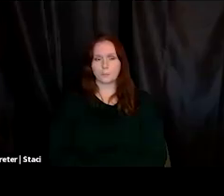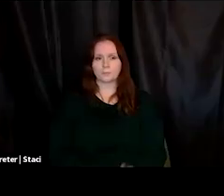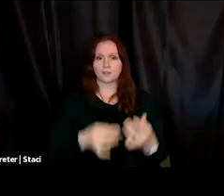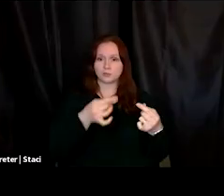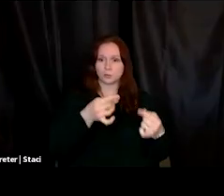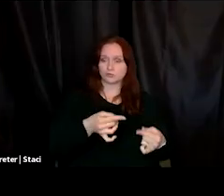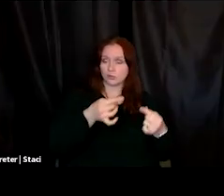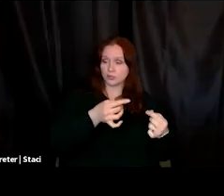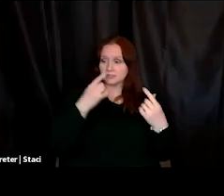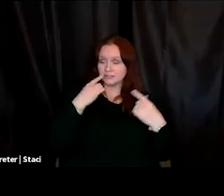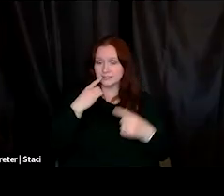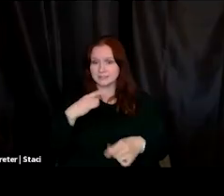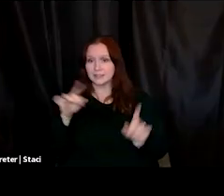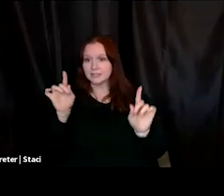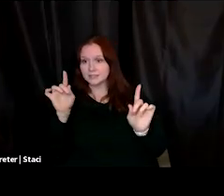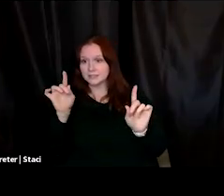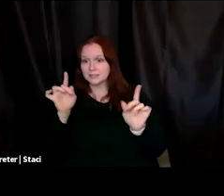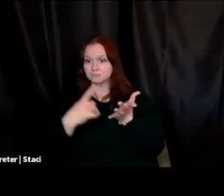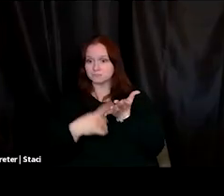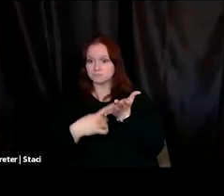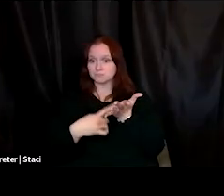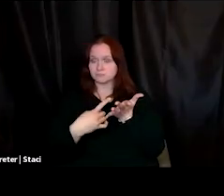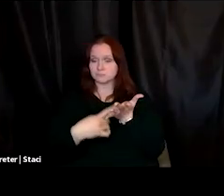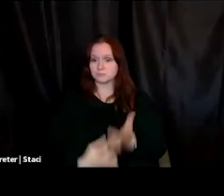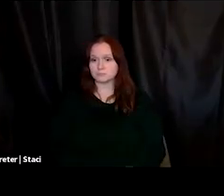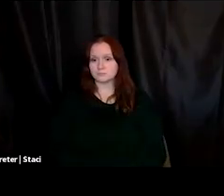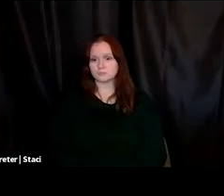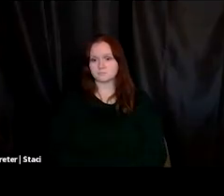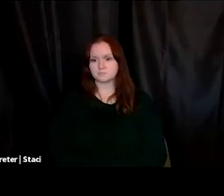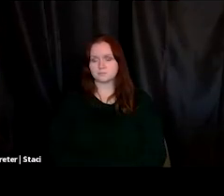como crear cuentas en línea, hacer citas,